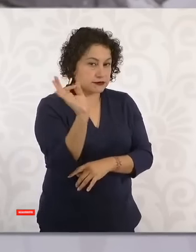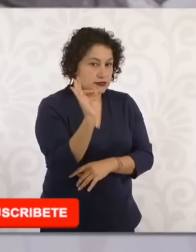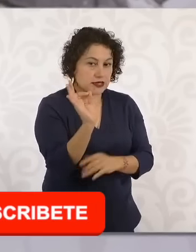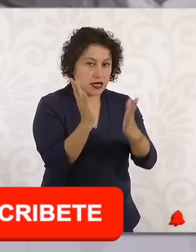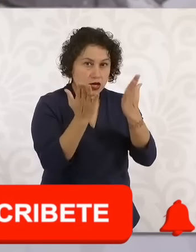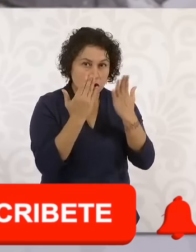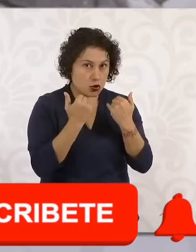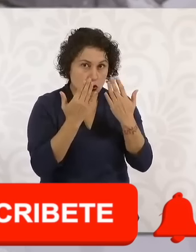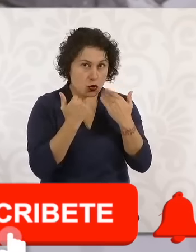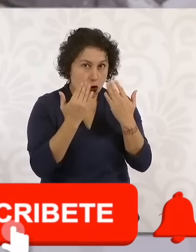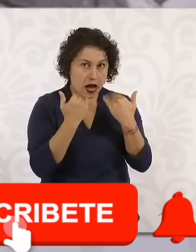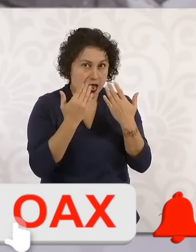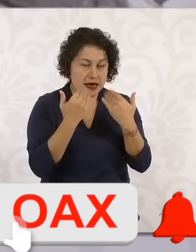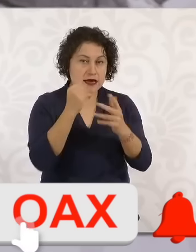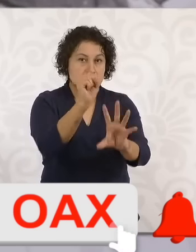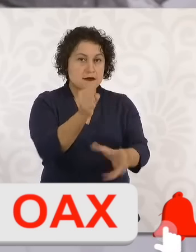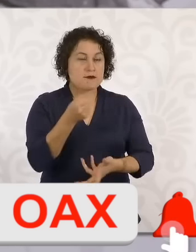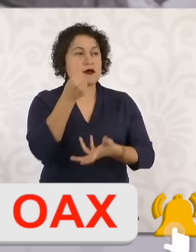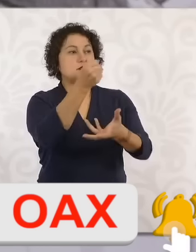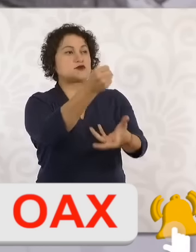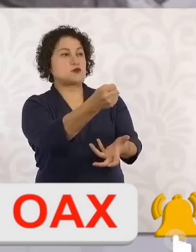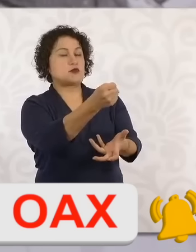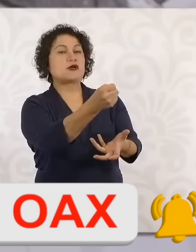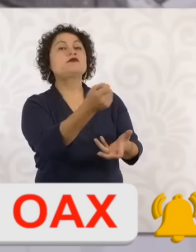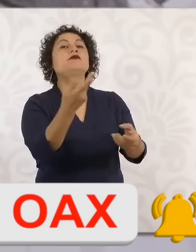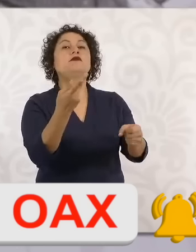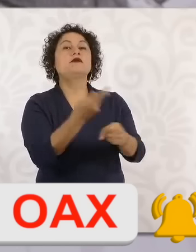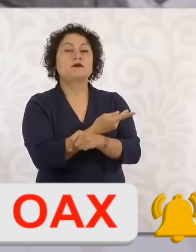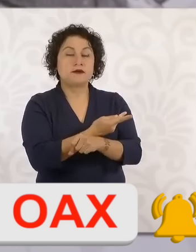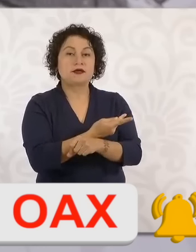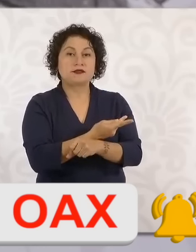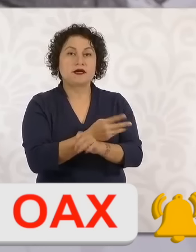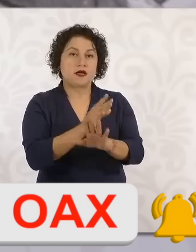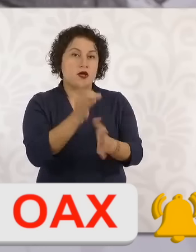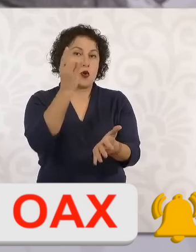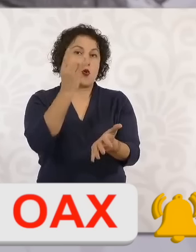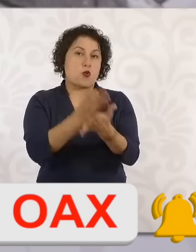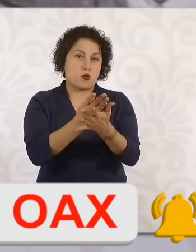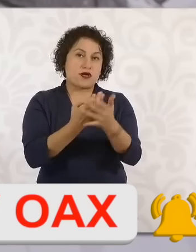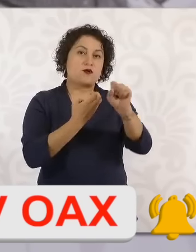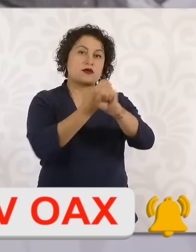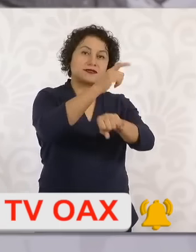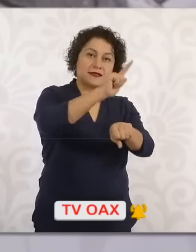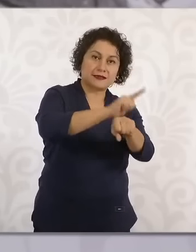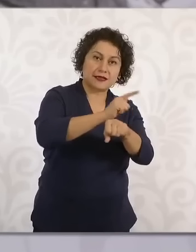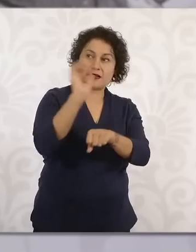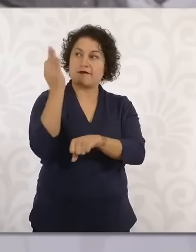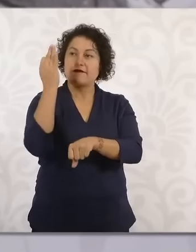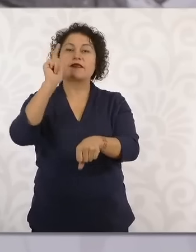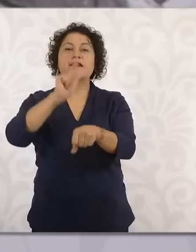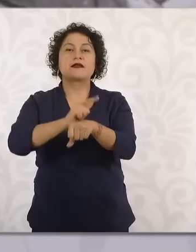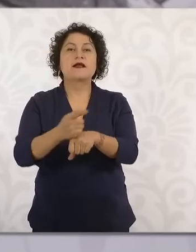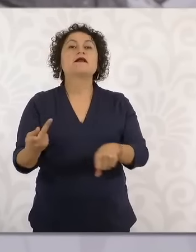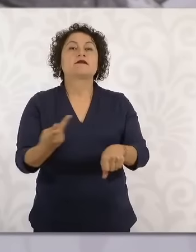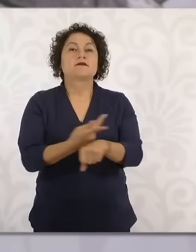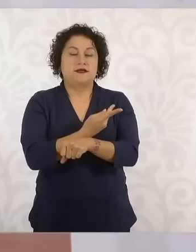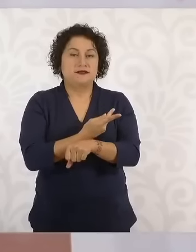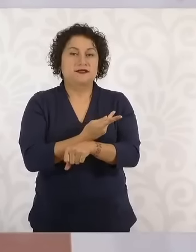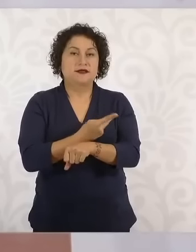estatales y en el caso del federal, la Cámara de Diputados tiene la atribución para eh aprobar los